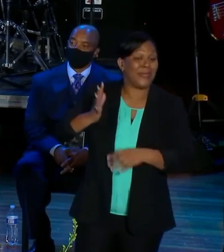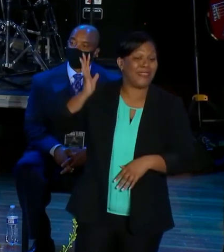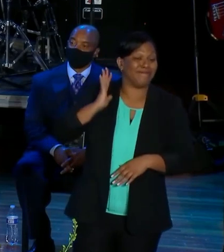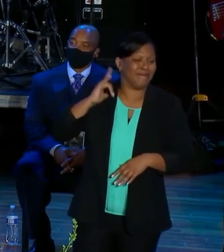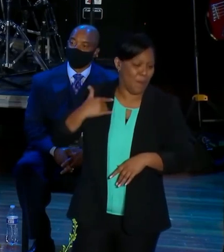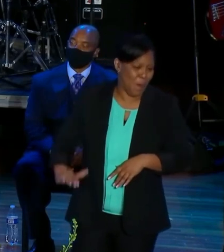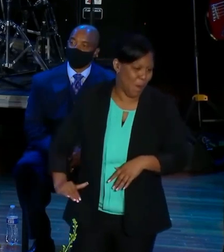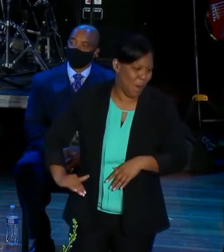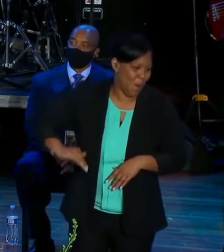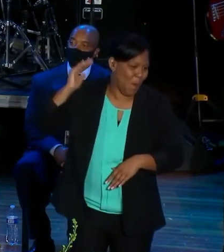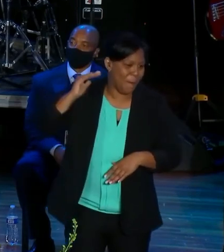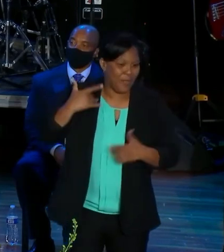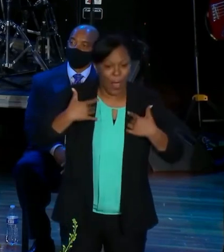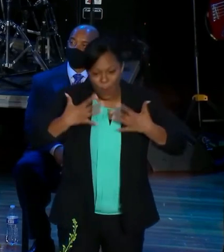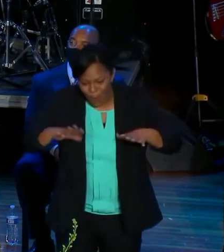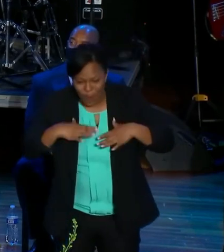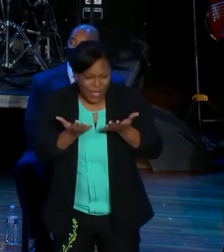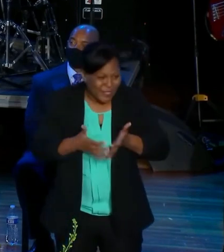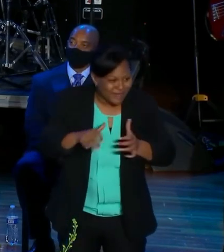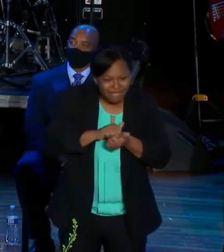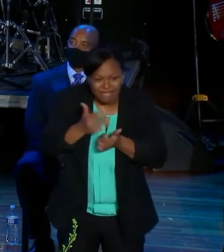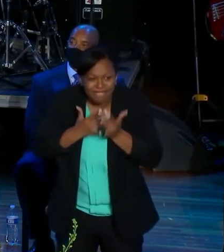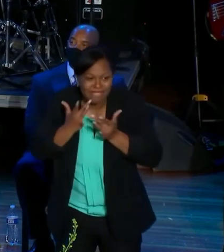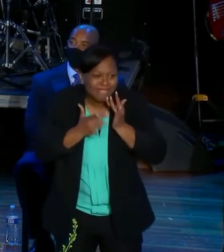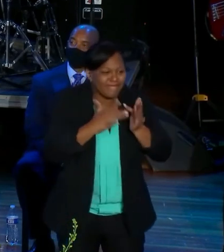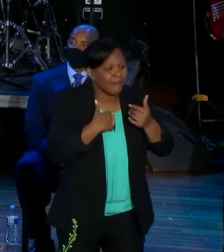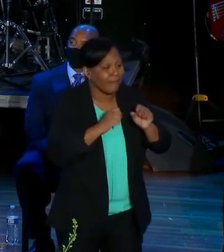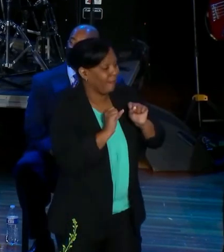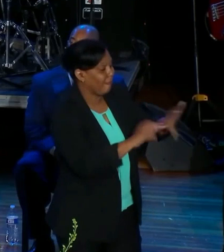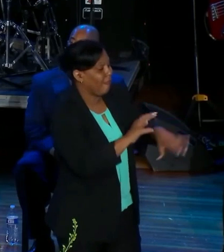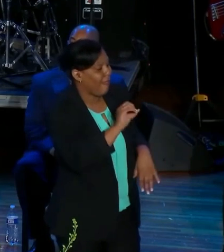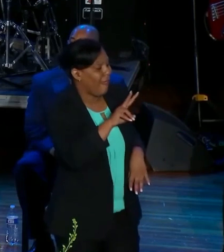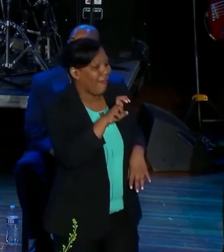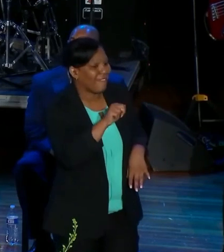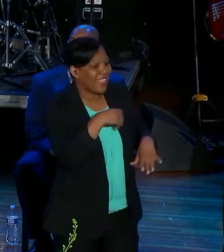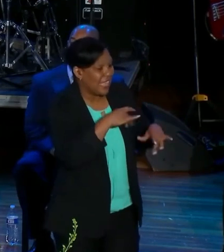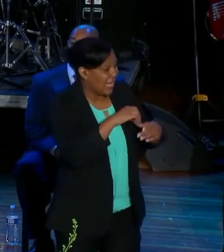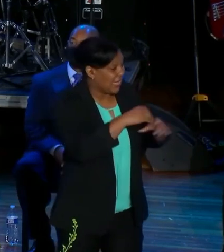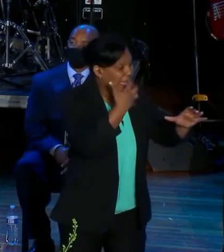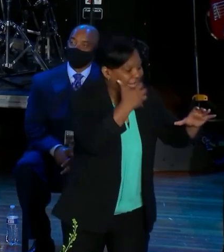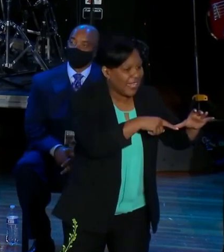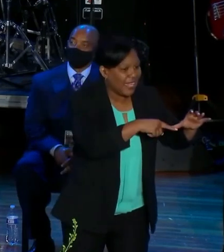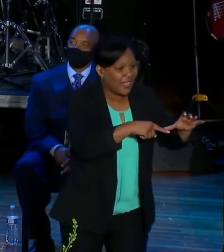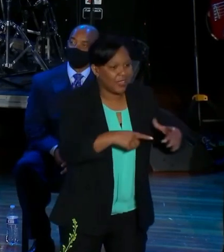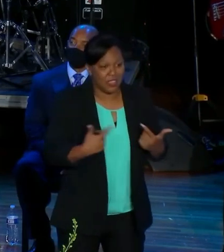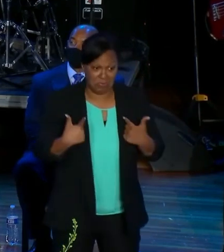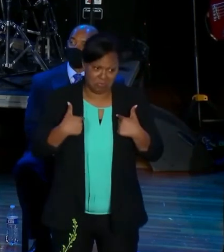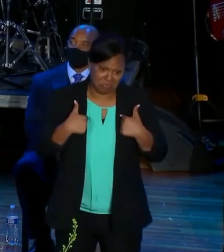Jag kommer inte från den tredje världen, men jag växte upp i Brownsville och där hade vi kackerlackor